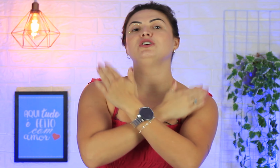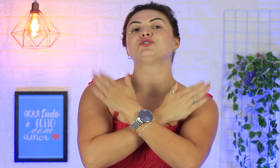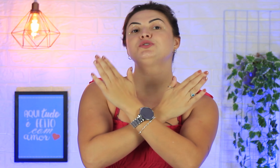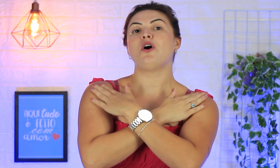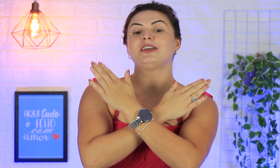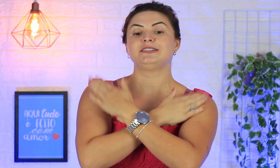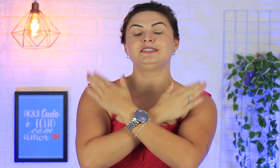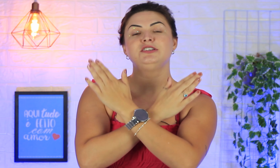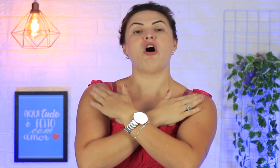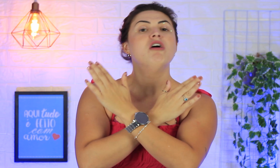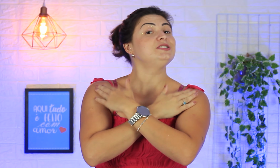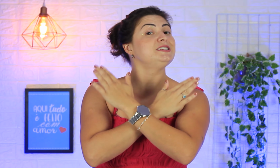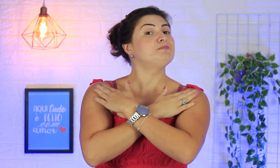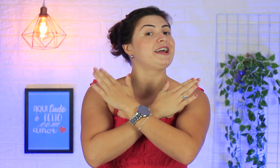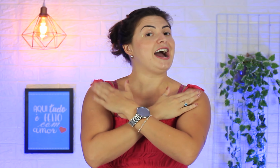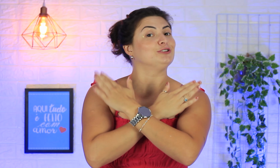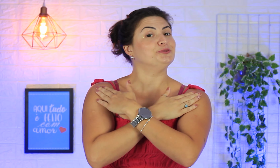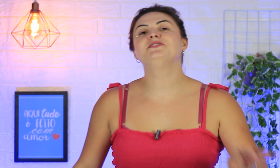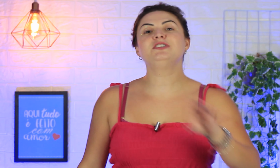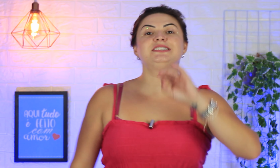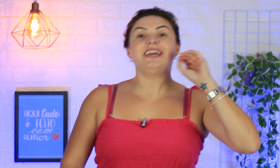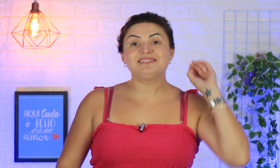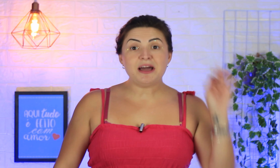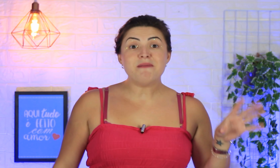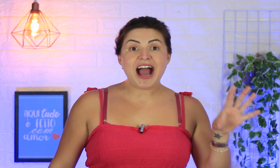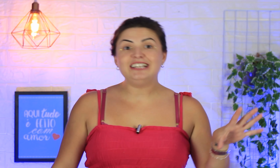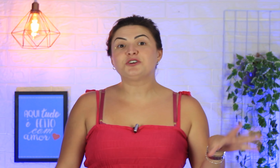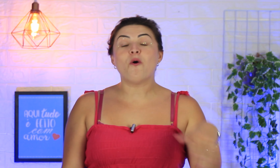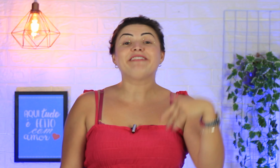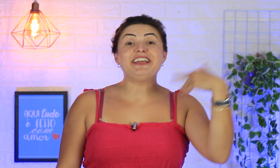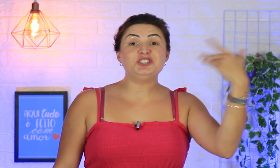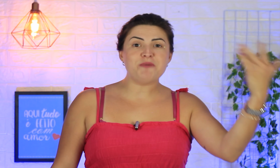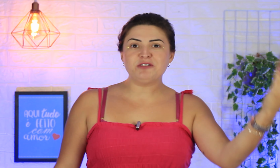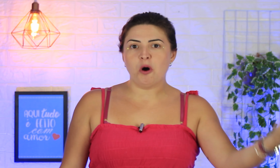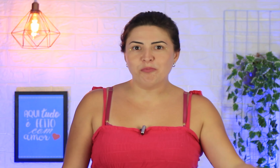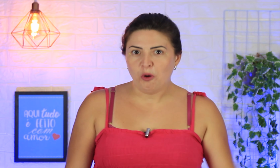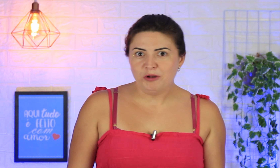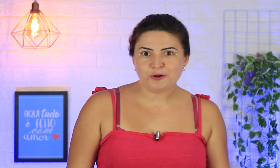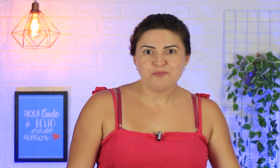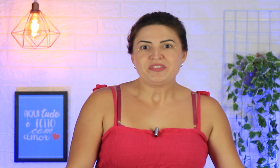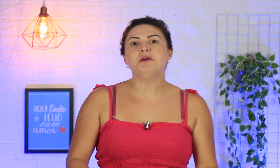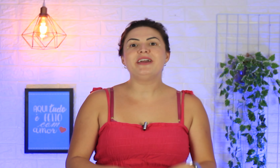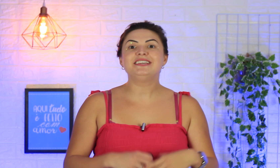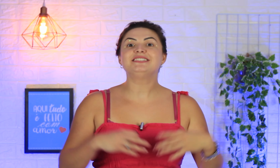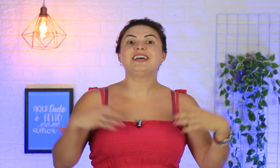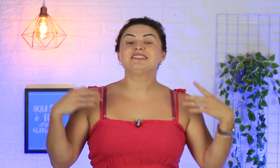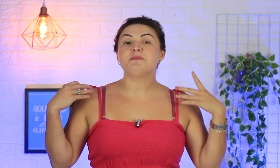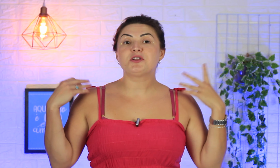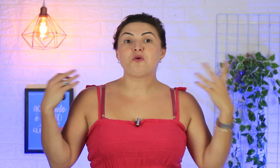nosso tórax assim ó desempregado se você trabalha com atendimento ao público e também quiser saber